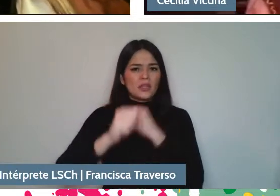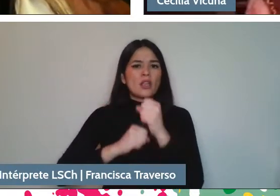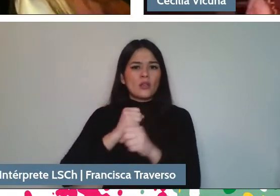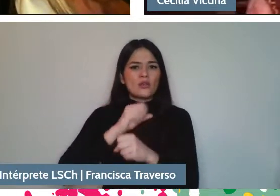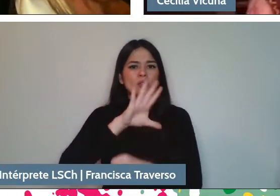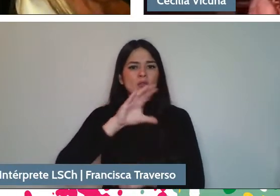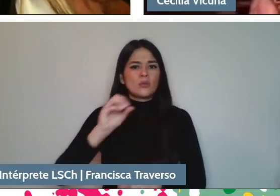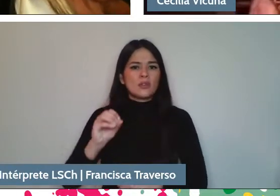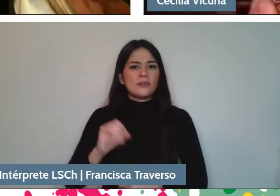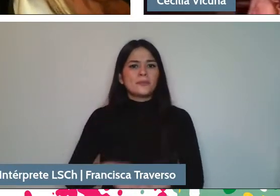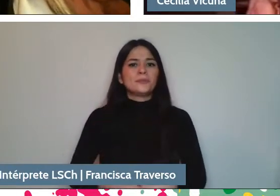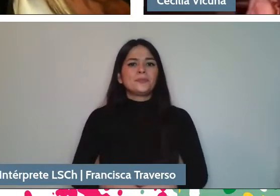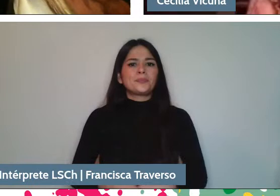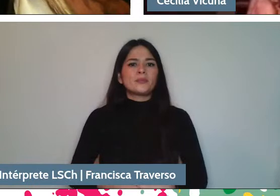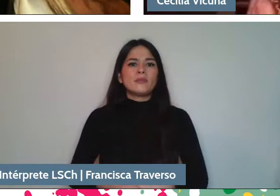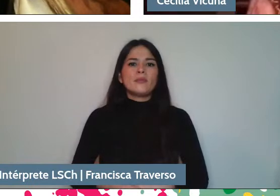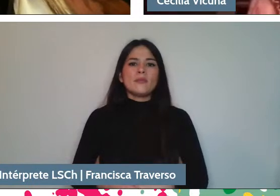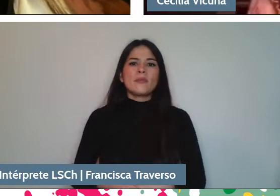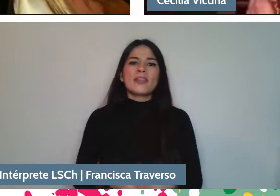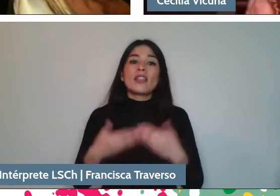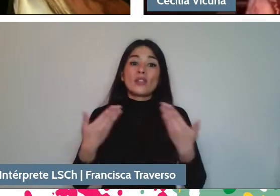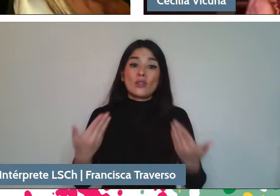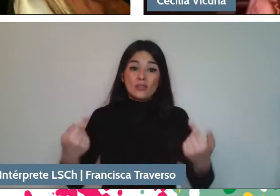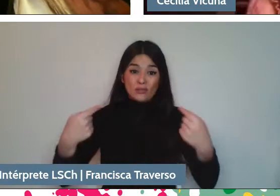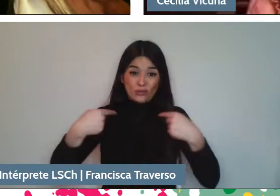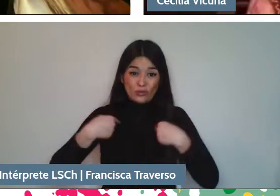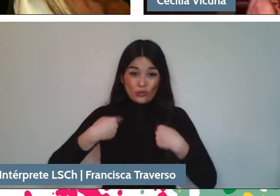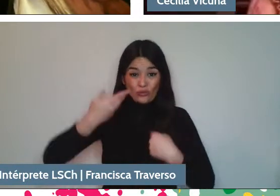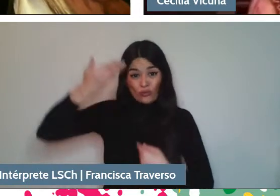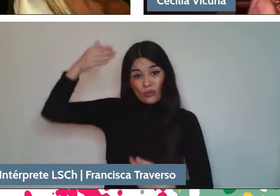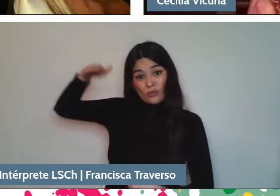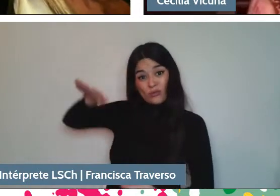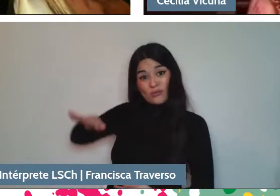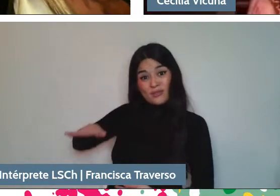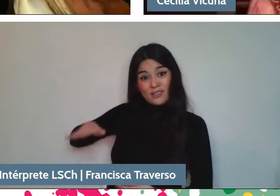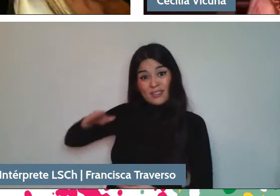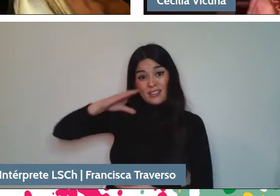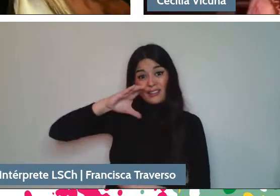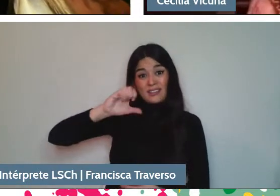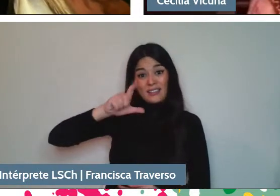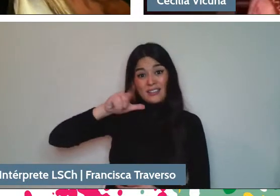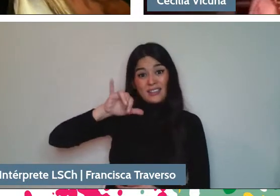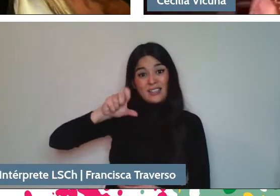Entonces, Cecilia leyó todas esas historias indígenas en los cómics.